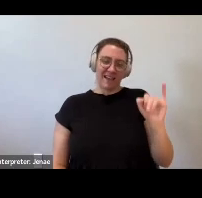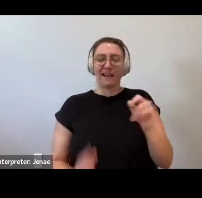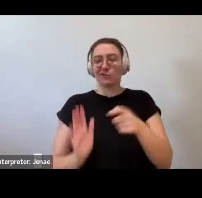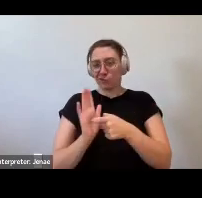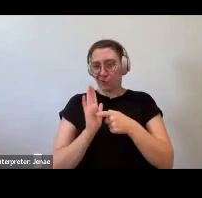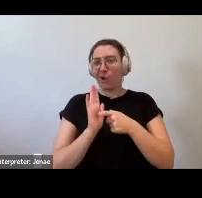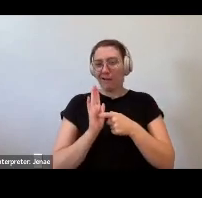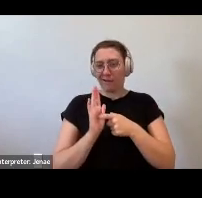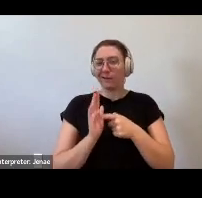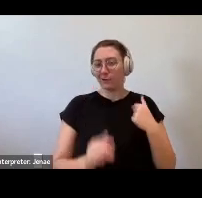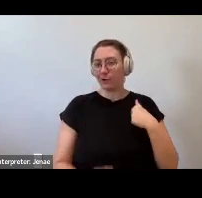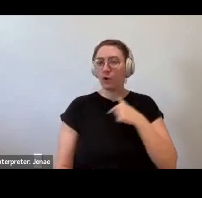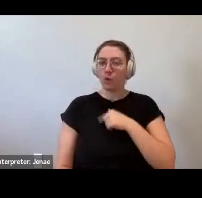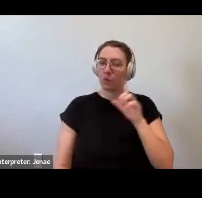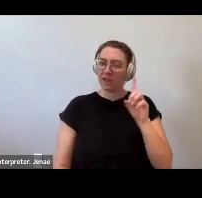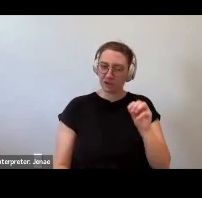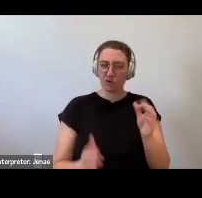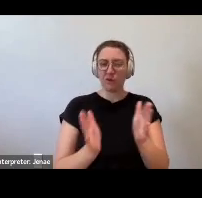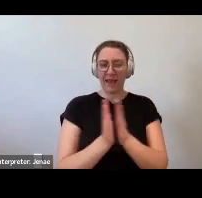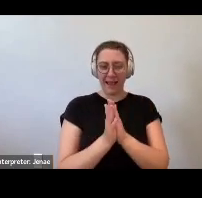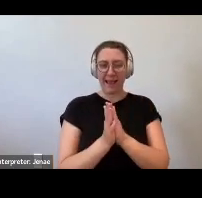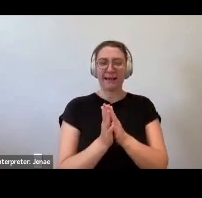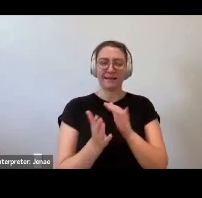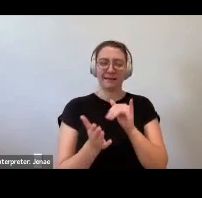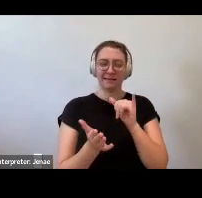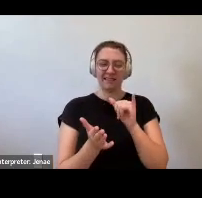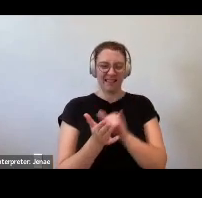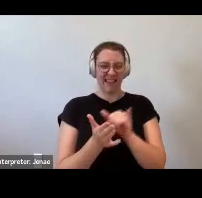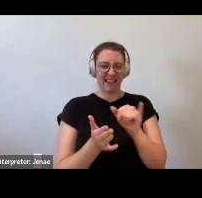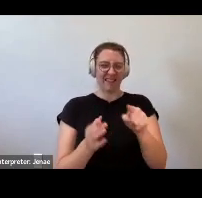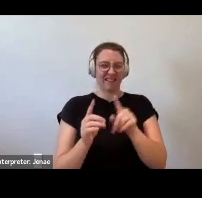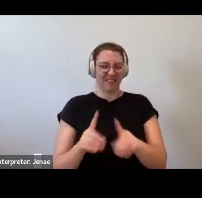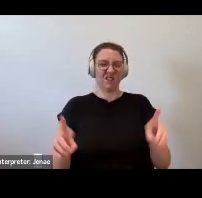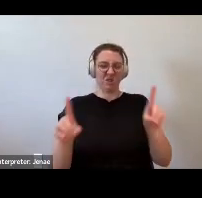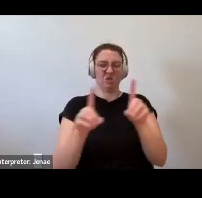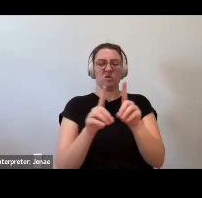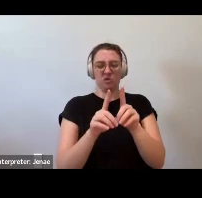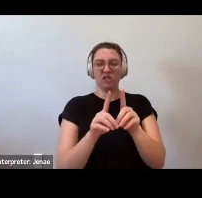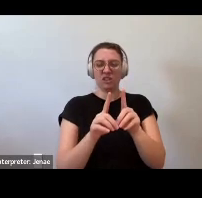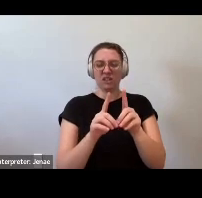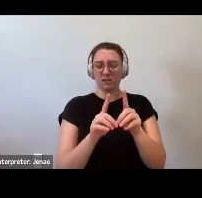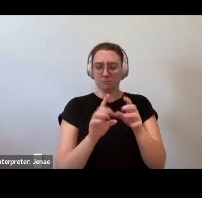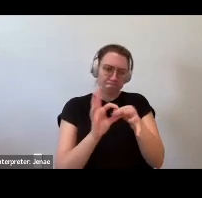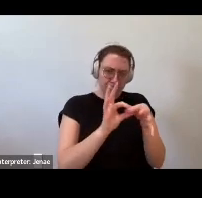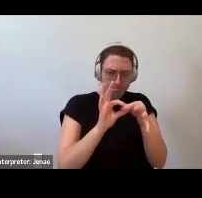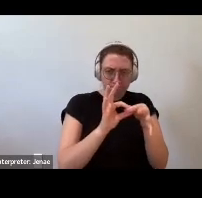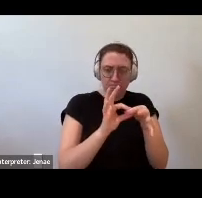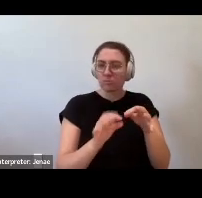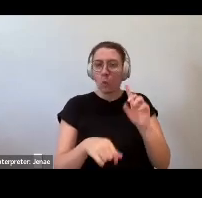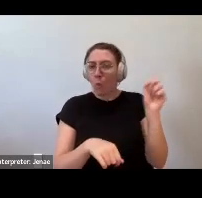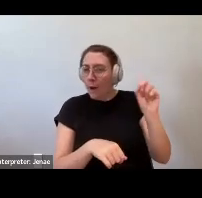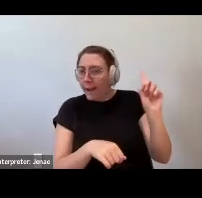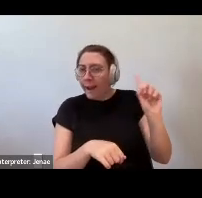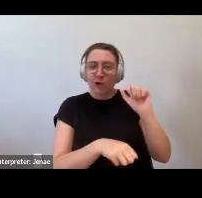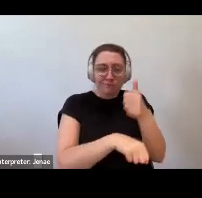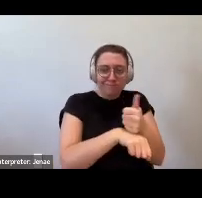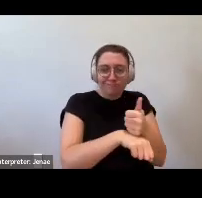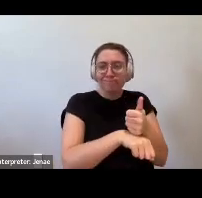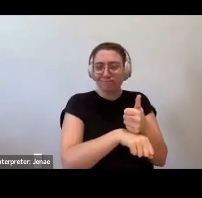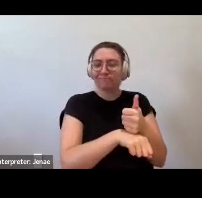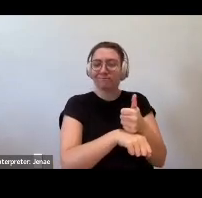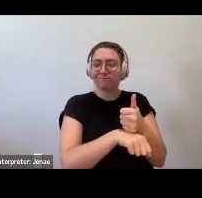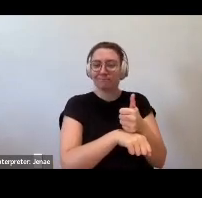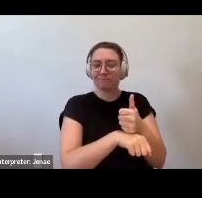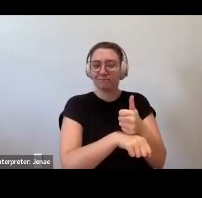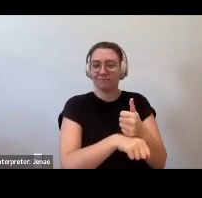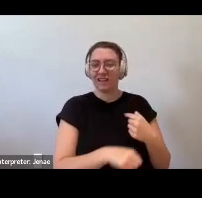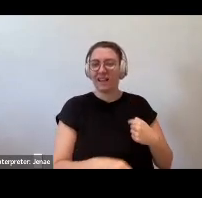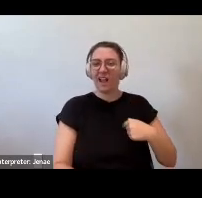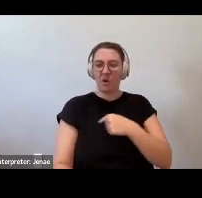Solicitamos que el distrito coordine el espacio para nosotros y que no busquemos un